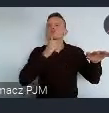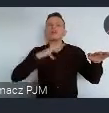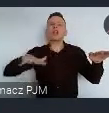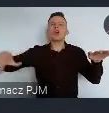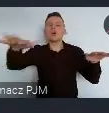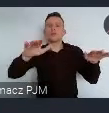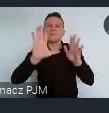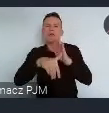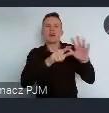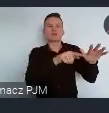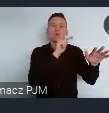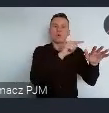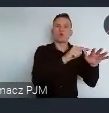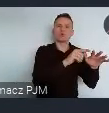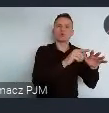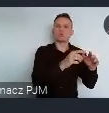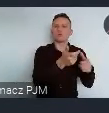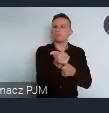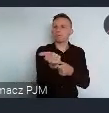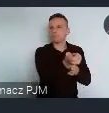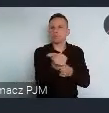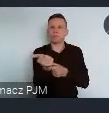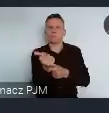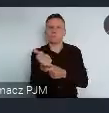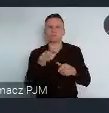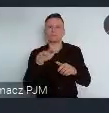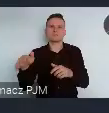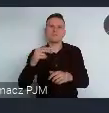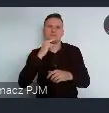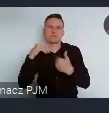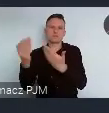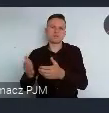Przykładem tego jest budowa jednego z takich zbiorników przy szkole,